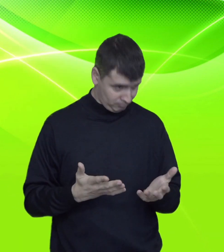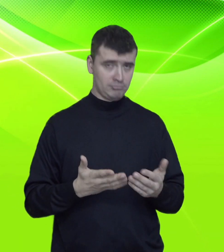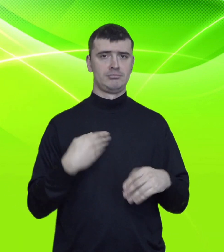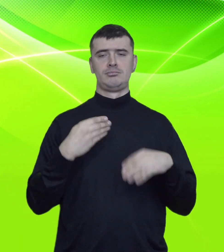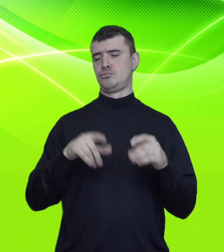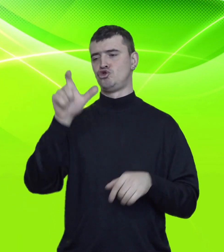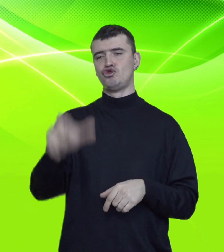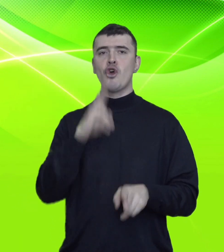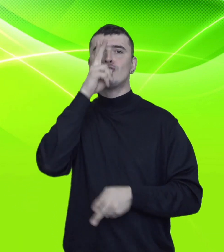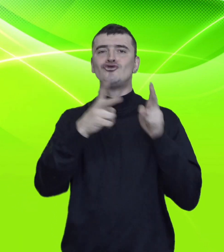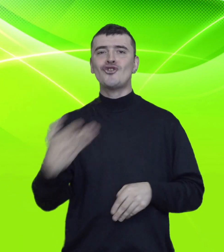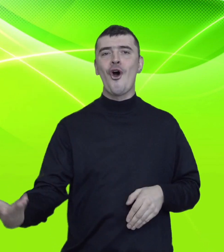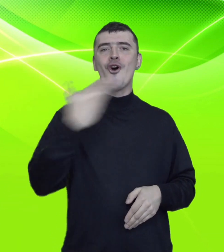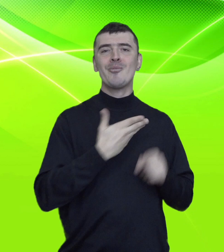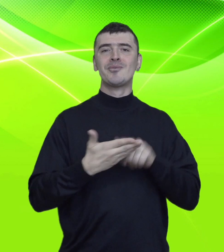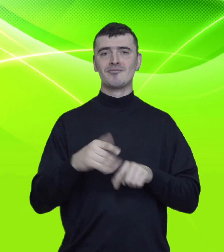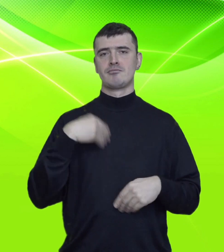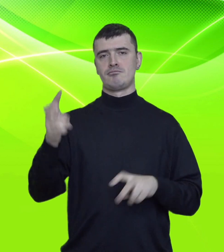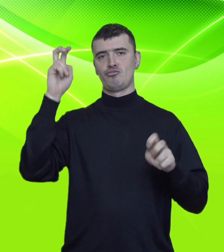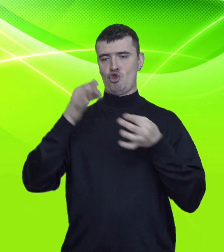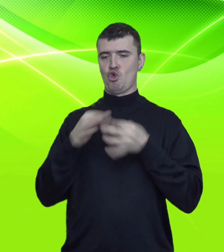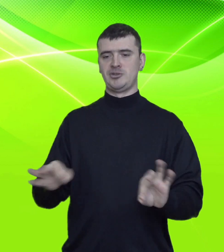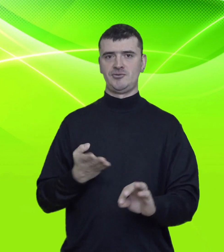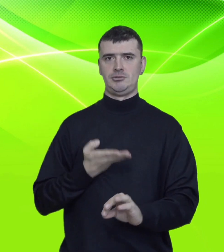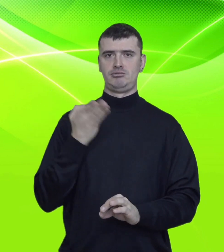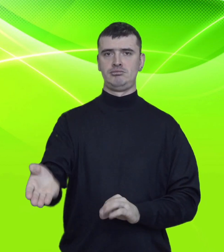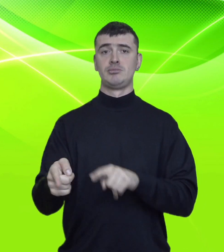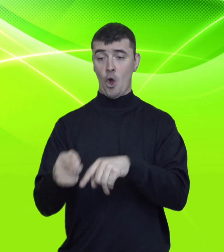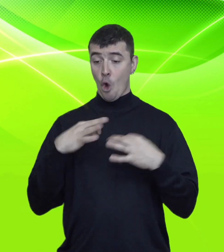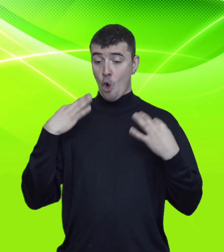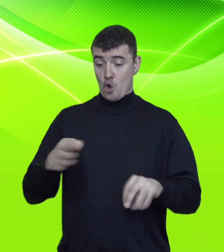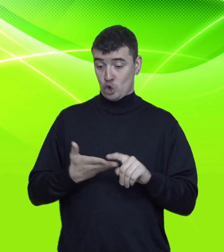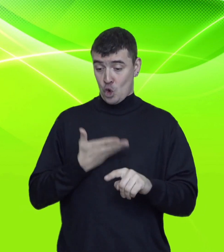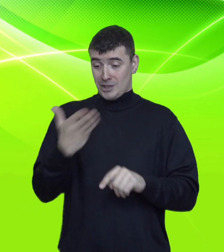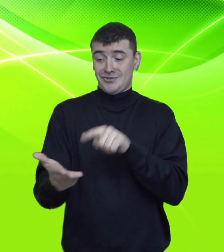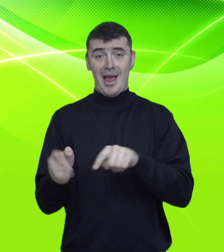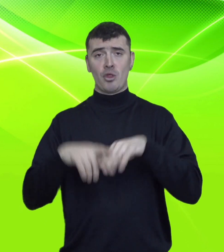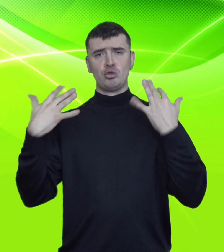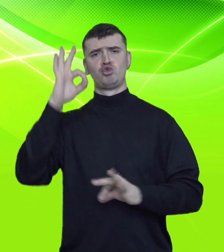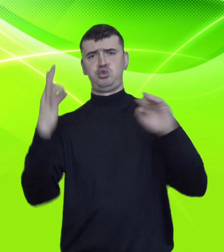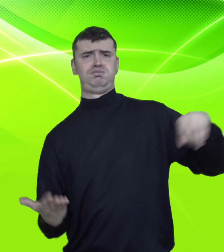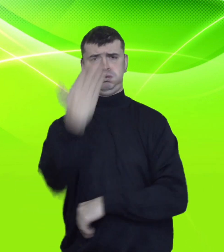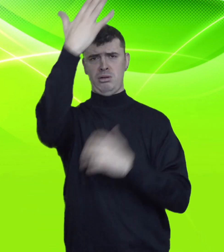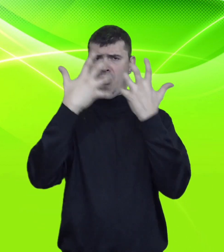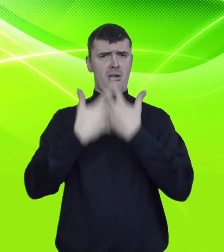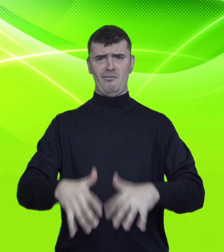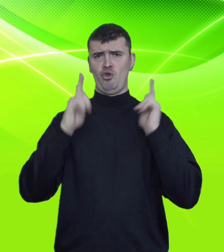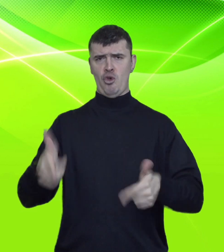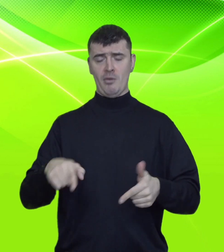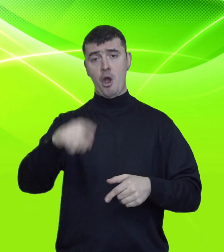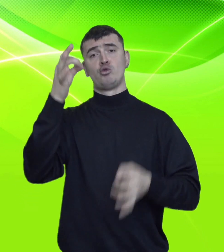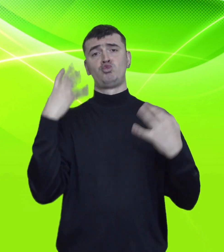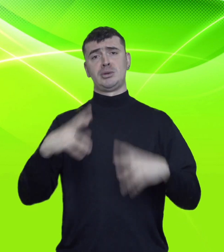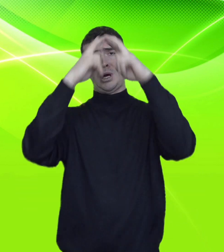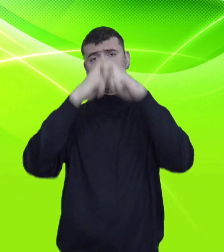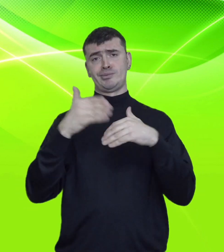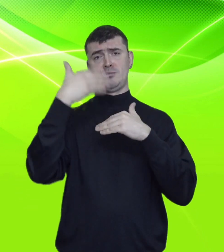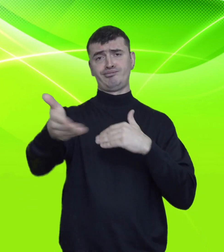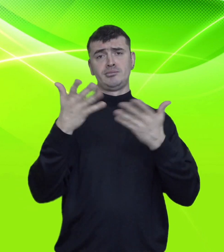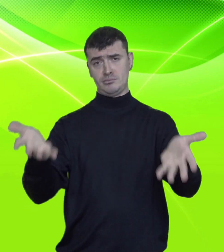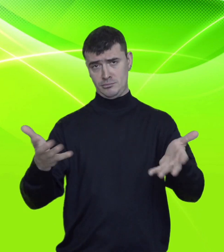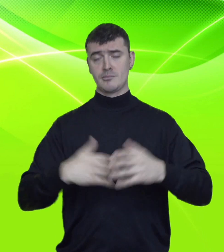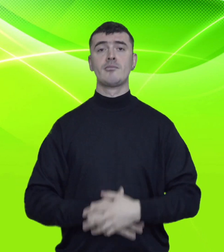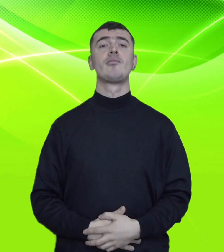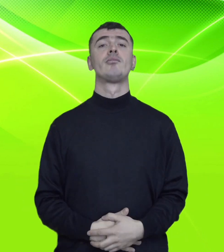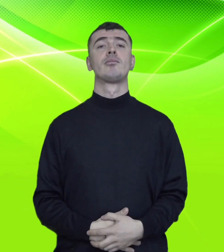которое, по сути, является аналогом решения суда.